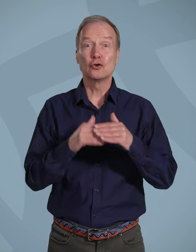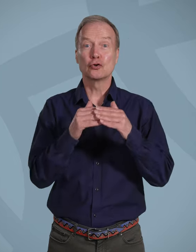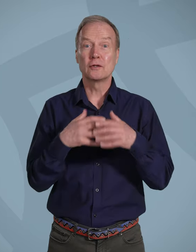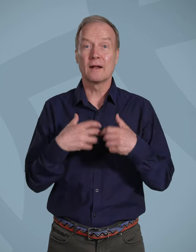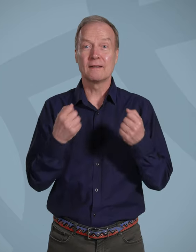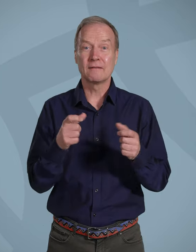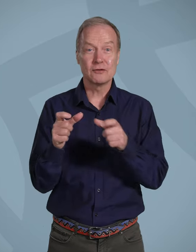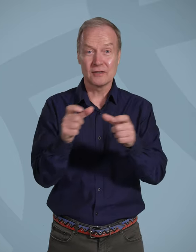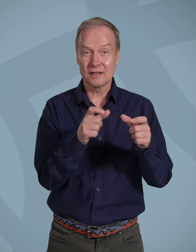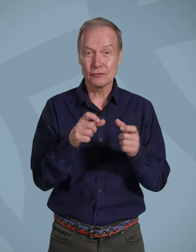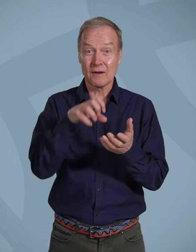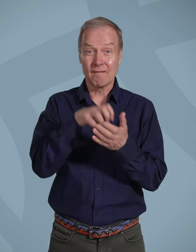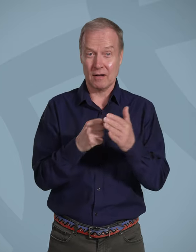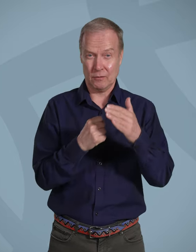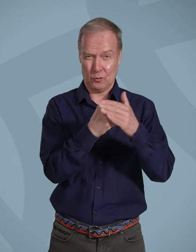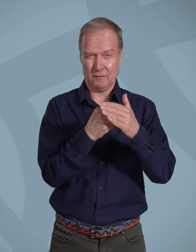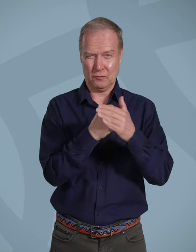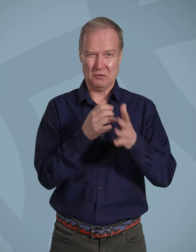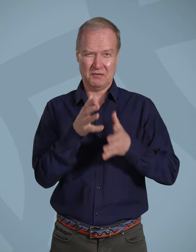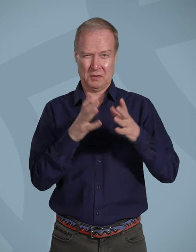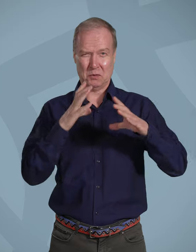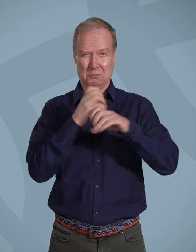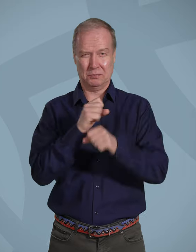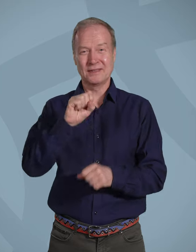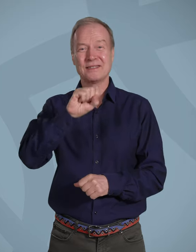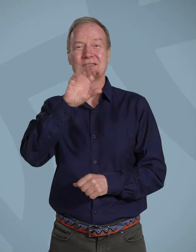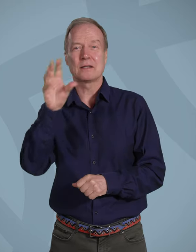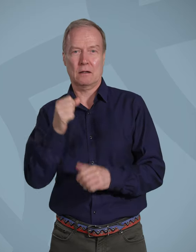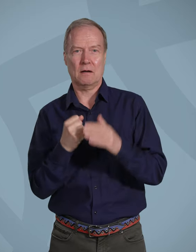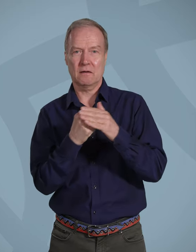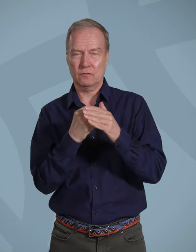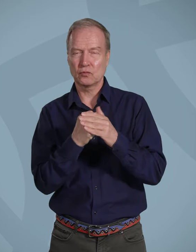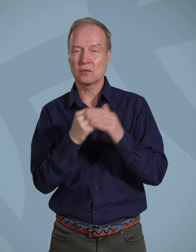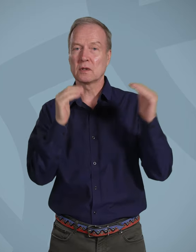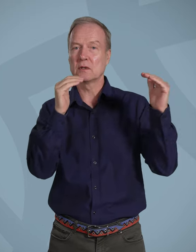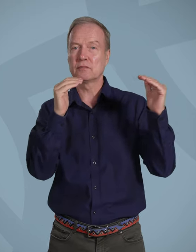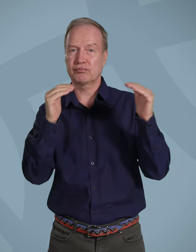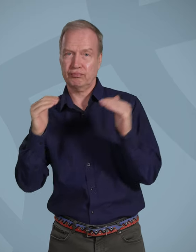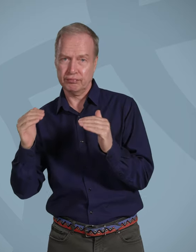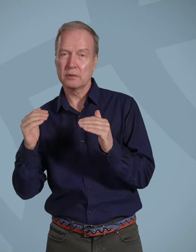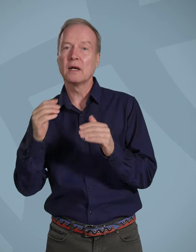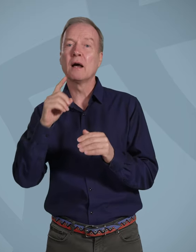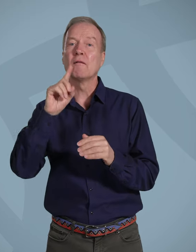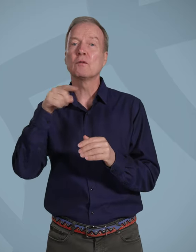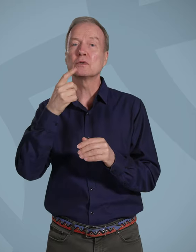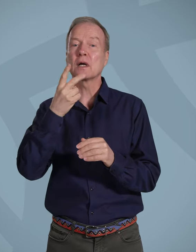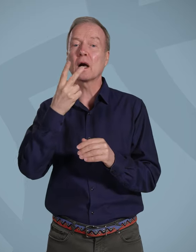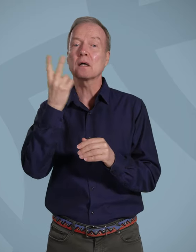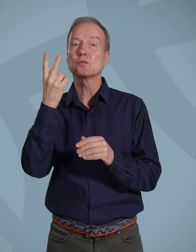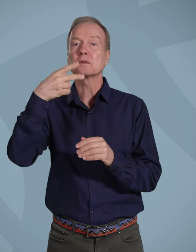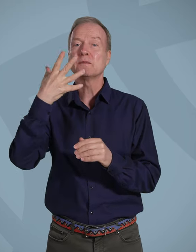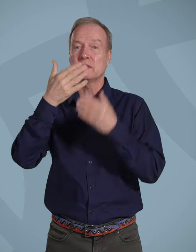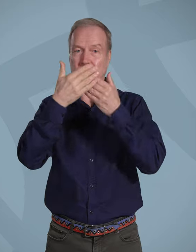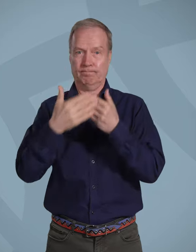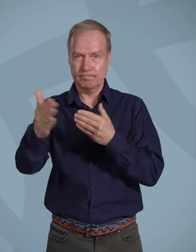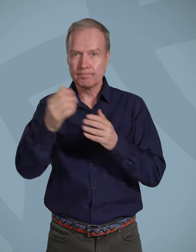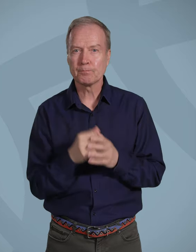Sosiaali- ja terveysjärjestöjen valtionavustukset eli STEA-avustukset pienentyvät vuodesta 2025 alkaen.